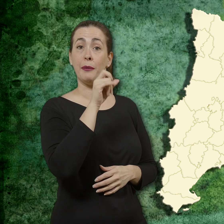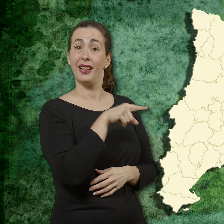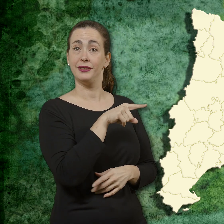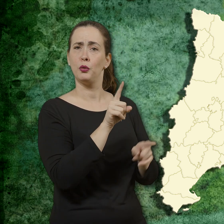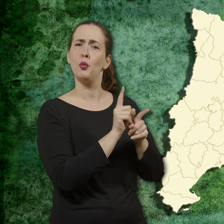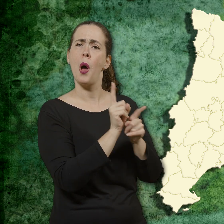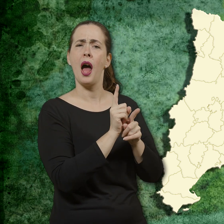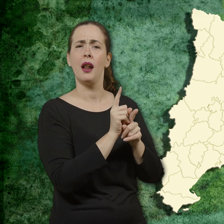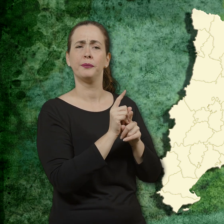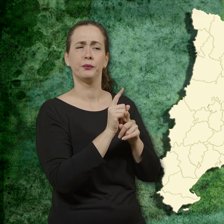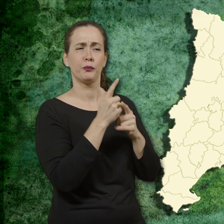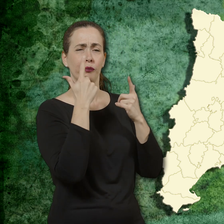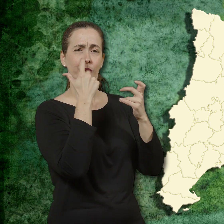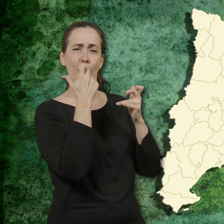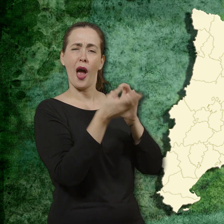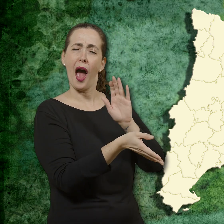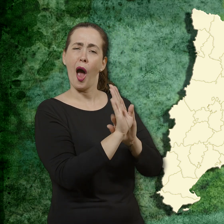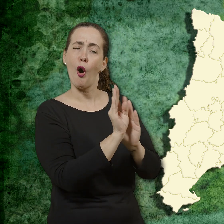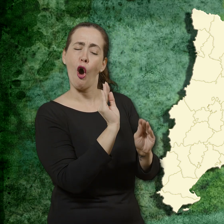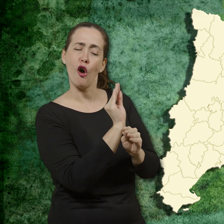Cabrils conserva l'encant d'una vila rural d'origen agrícola